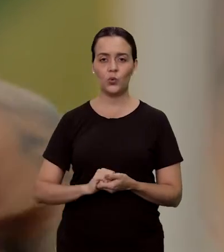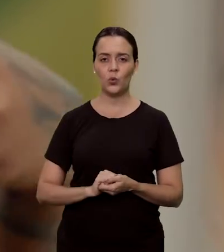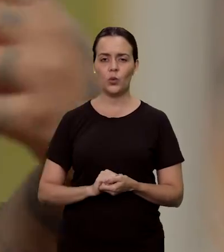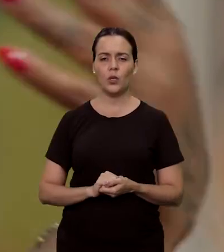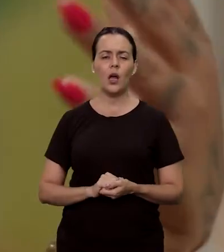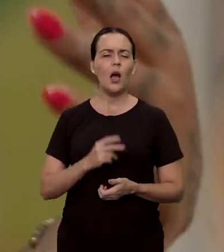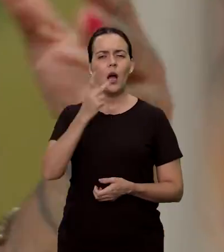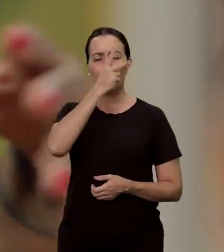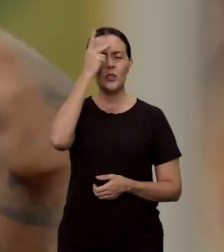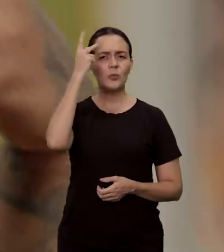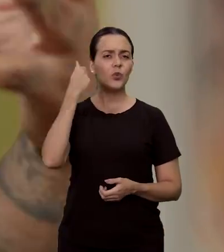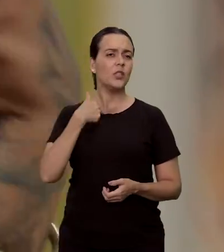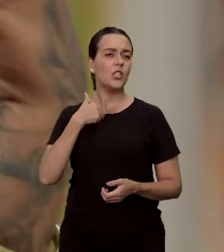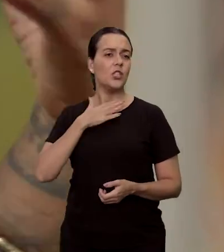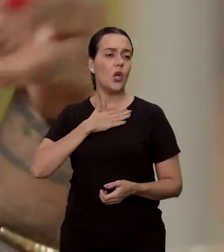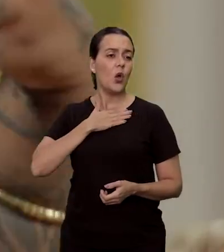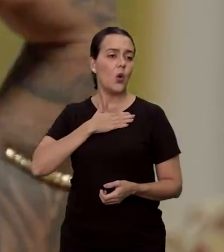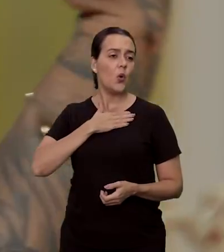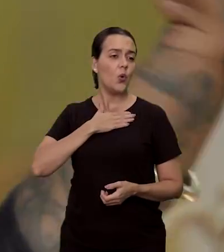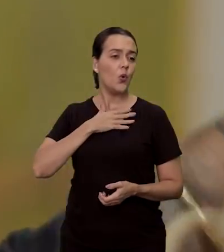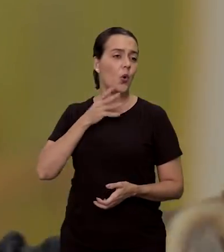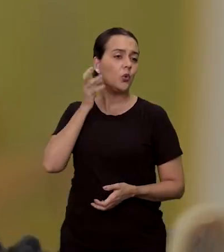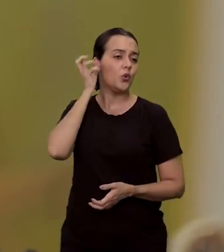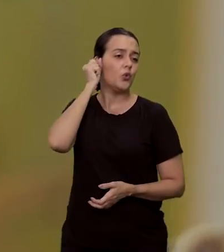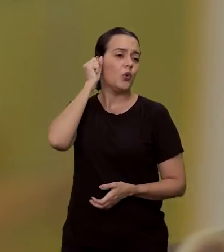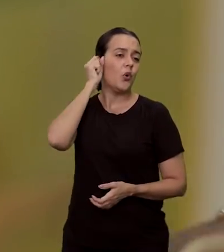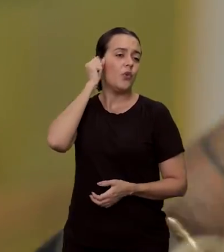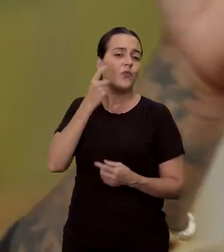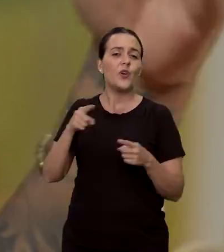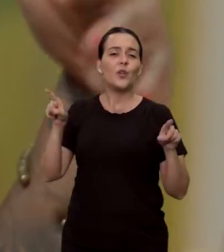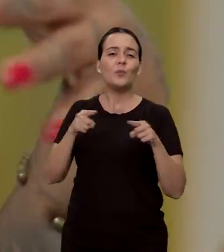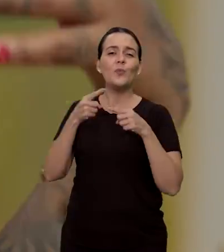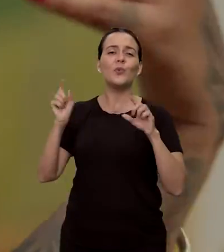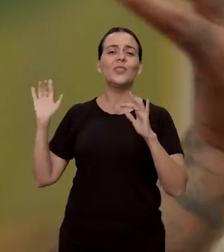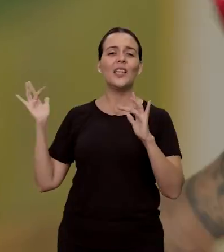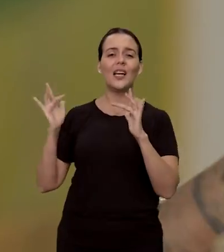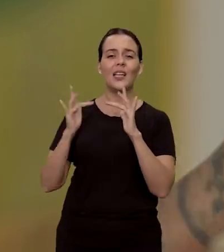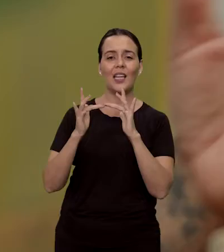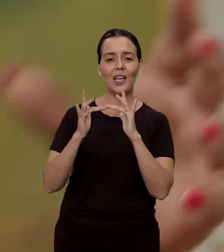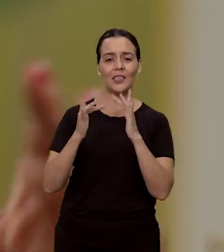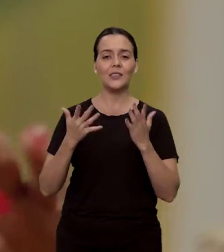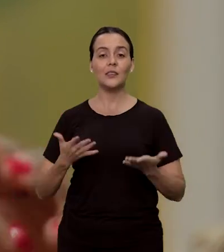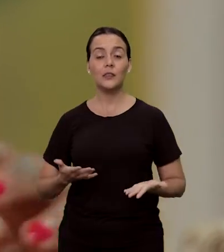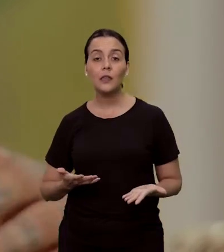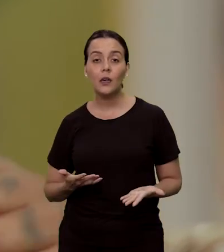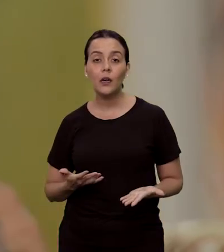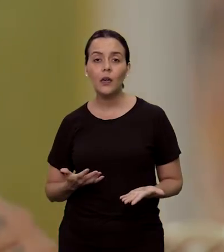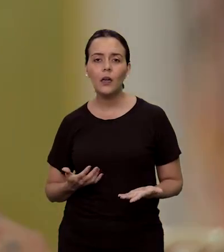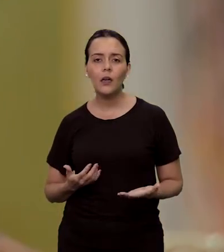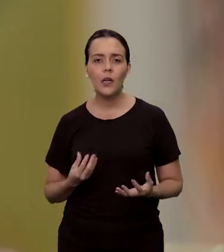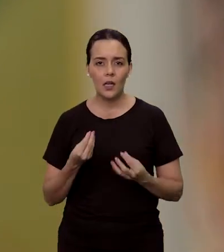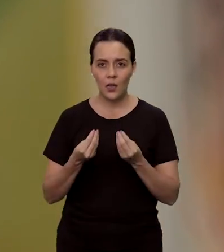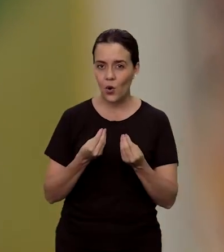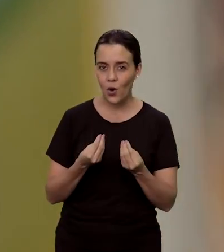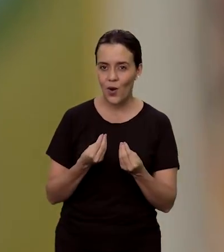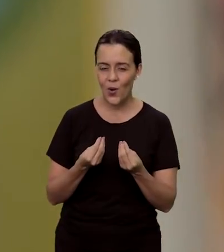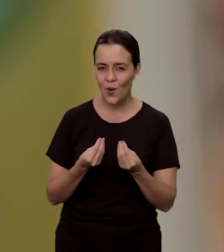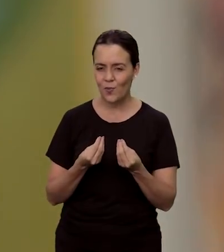Que as pessoas falam: eu gosto de ouvir música clássica. E aí, automaticamente, quando você fala que gosta de ouvir música clássica, você vai ser direcionado.